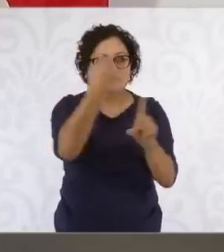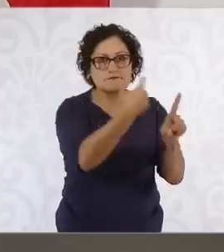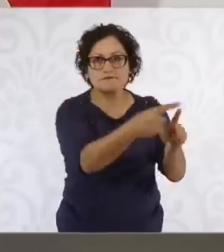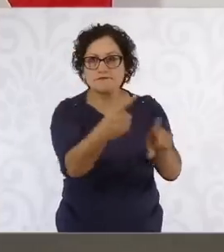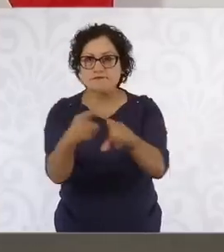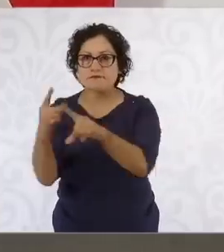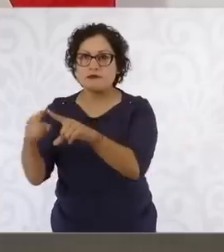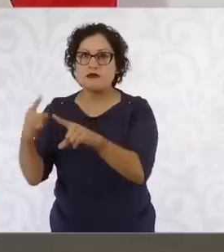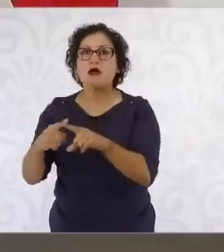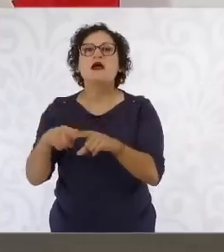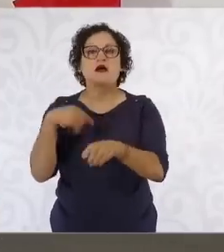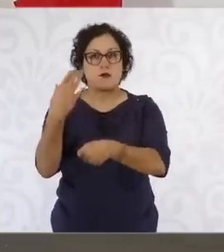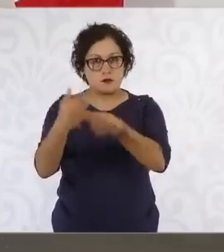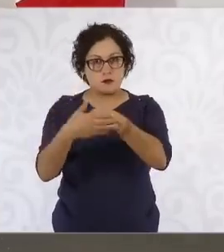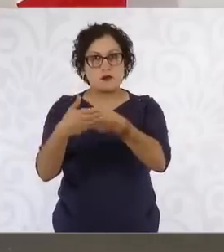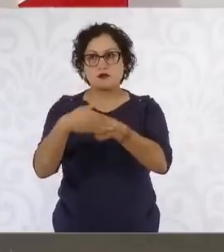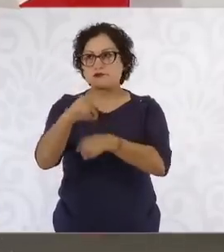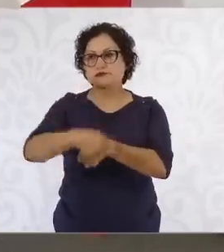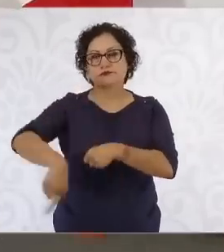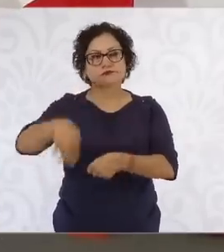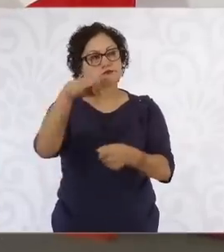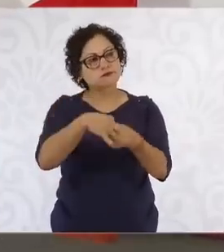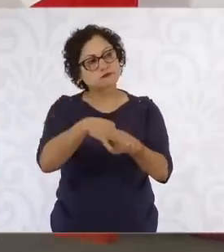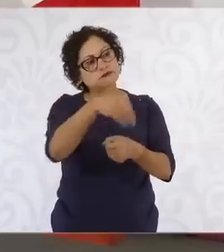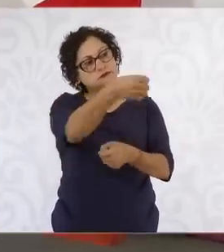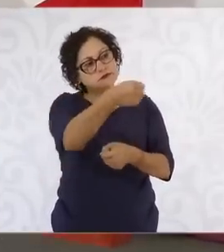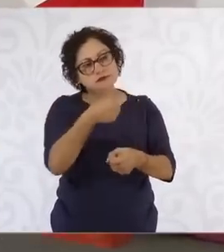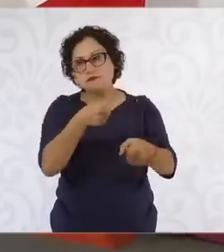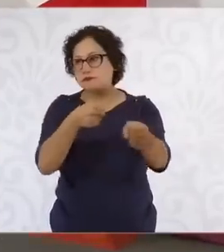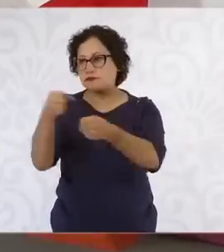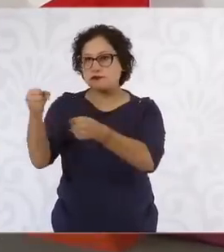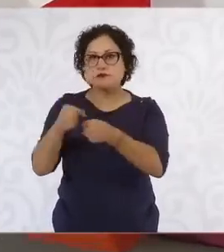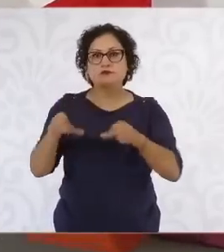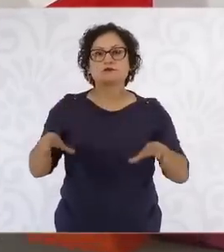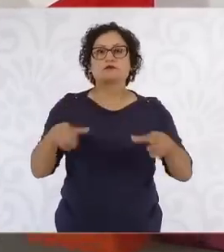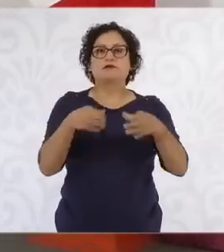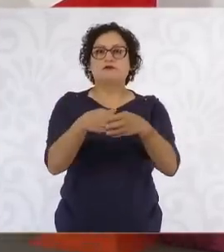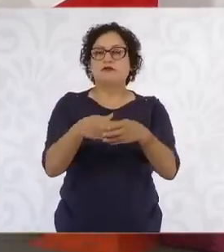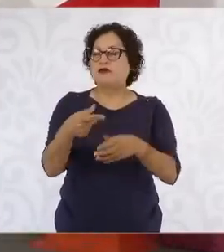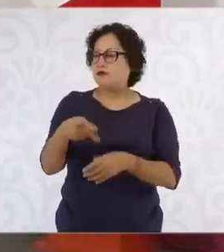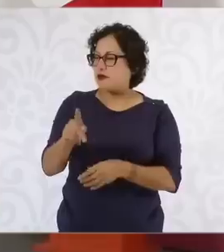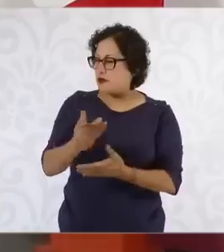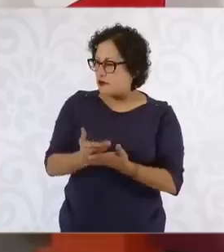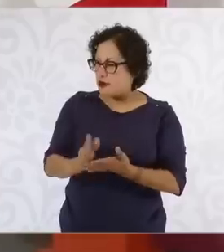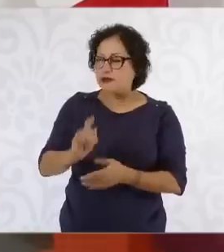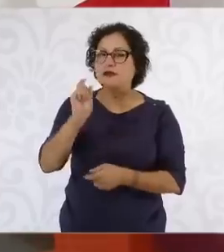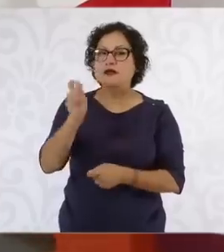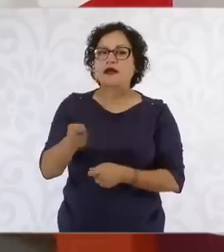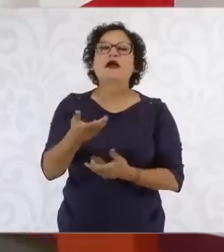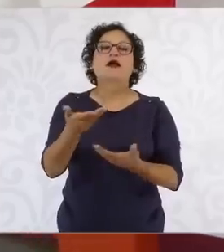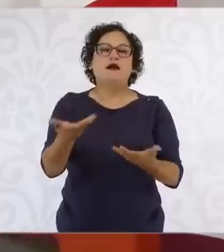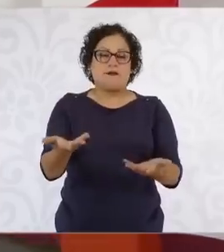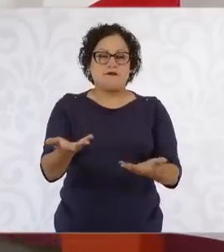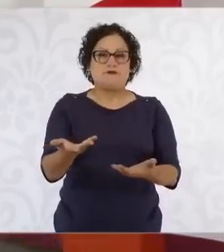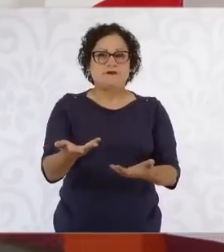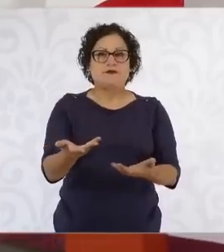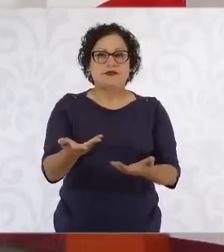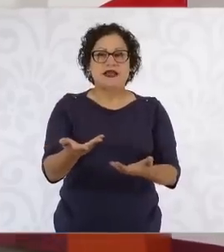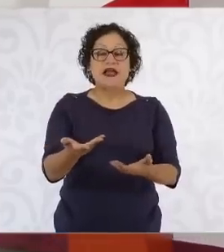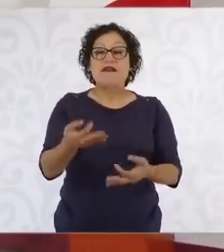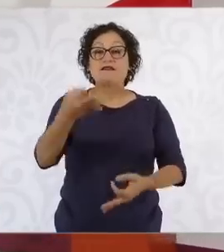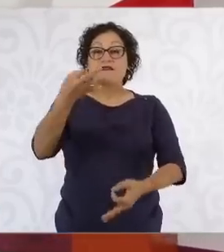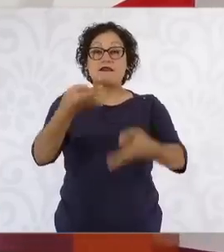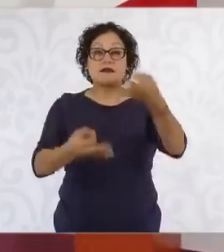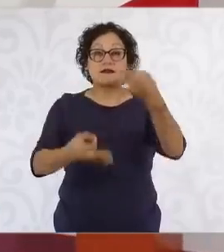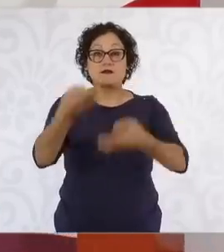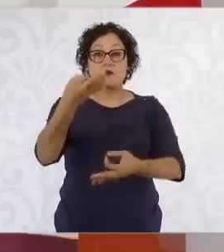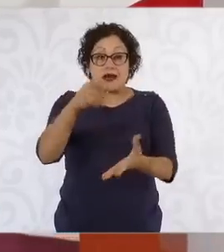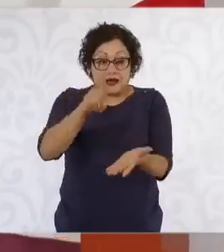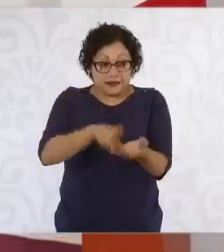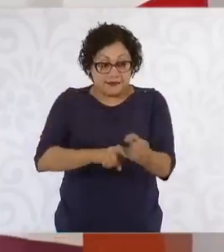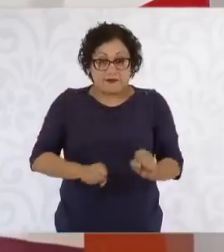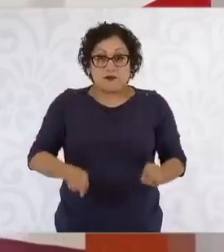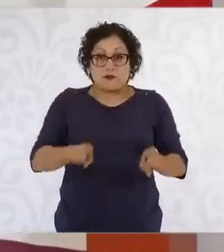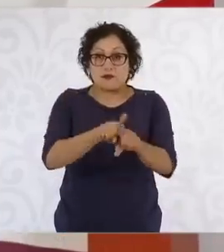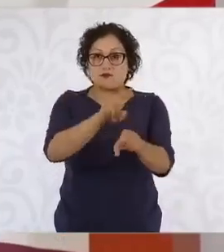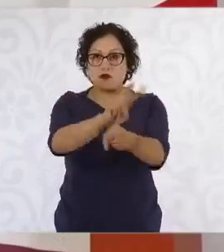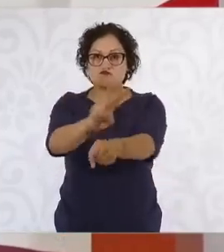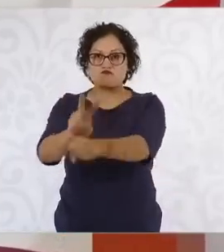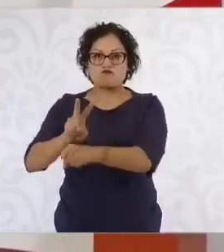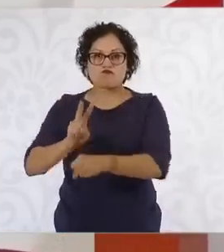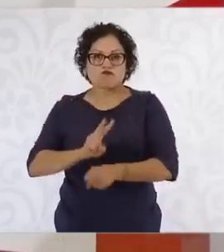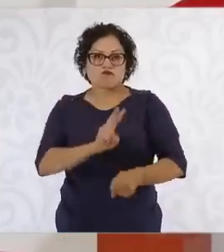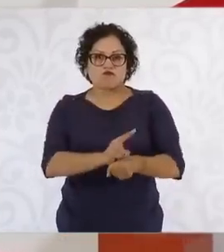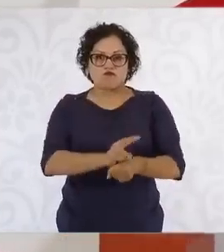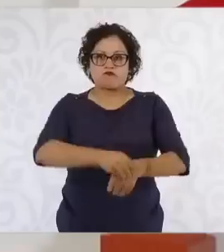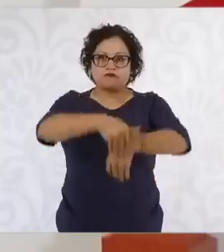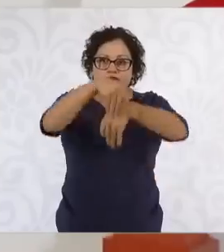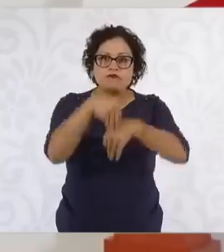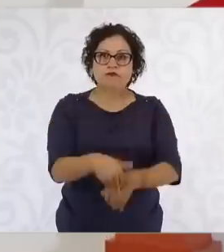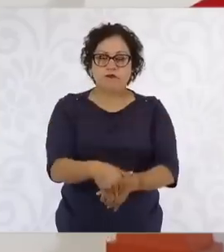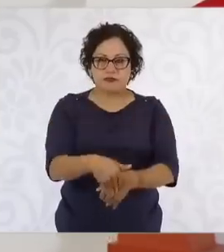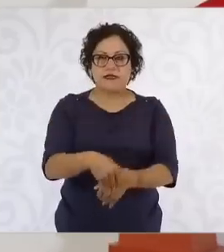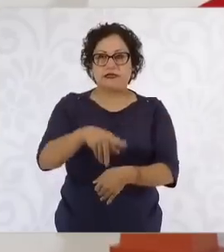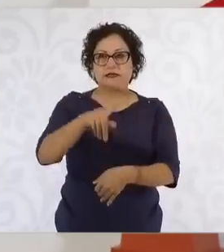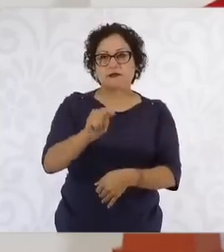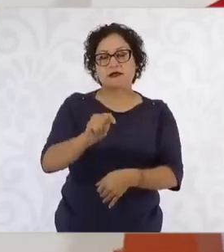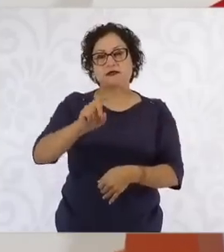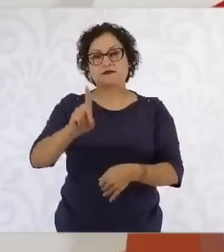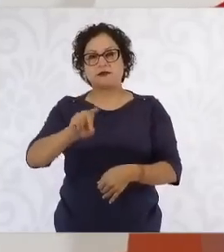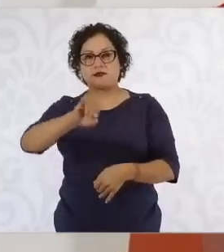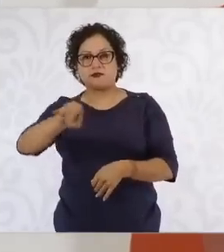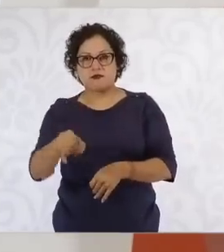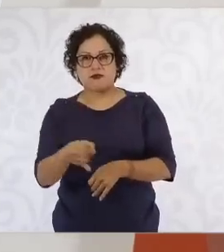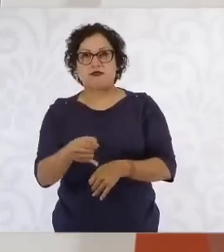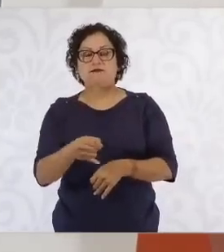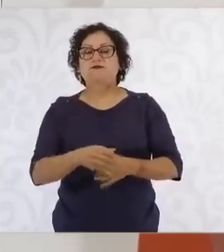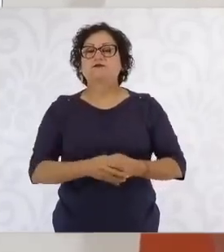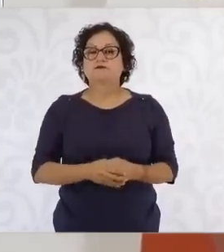ern el tribunal de disciplina judicial porque ellos también van a surgir de la elección ellos